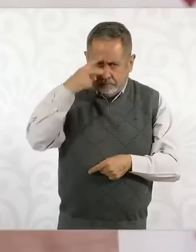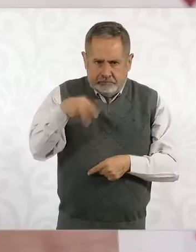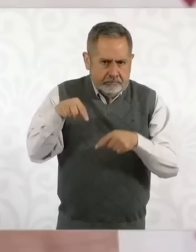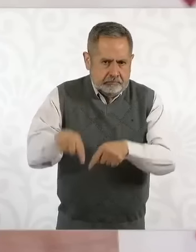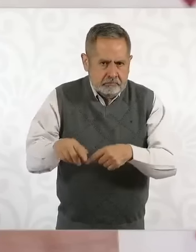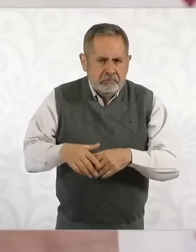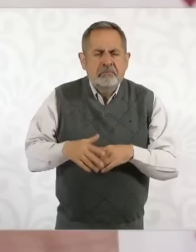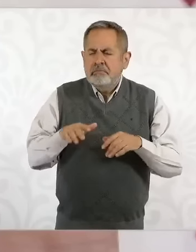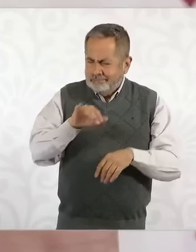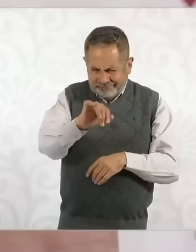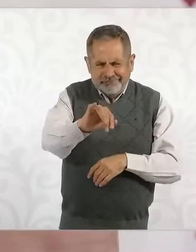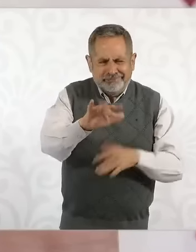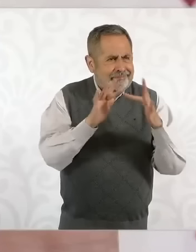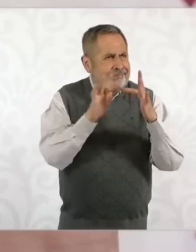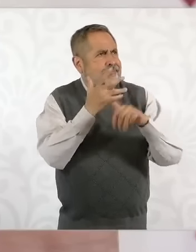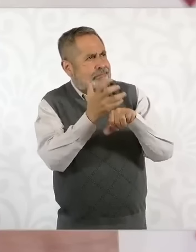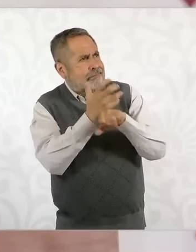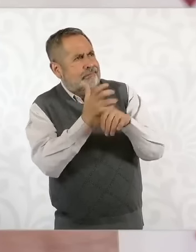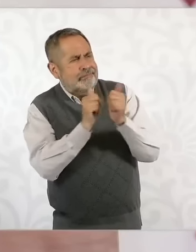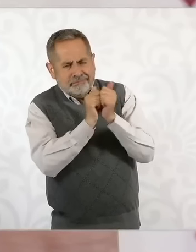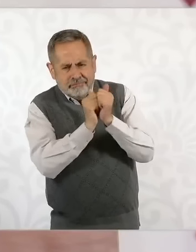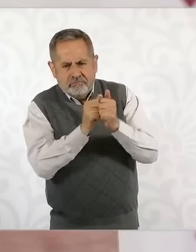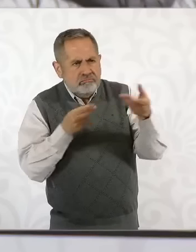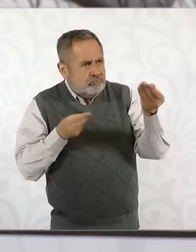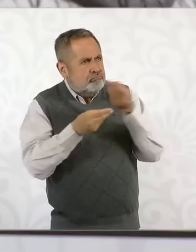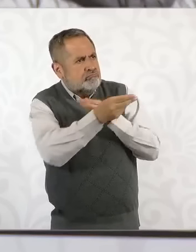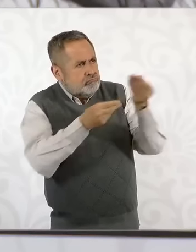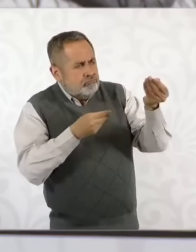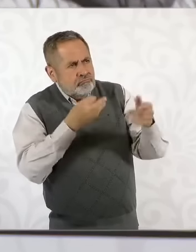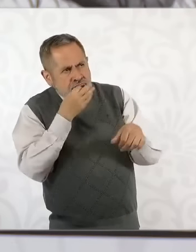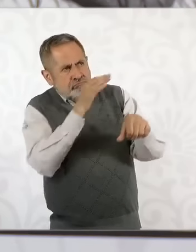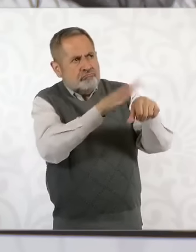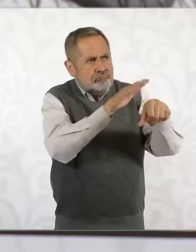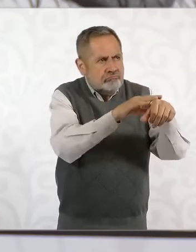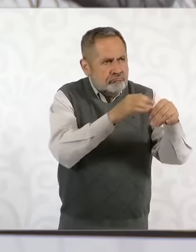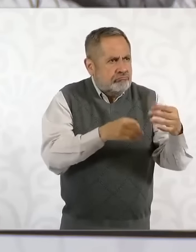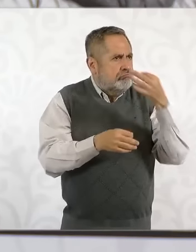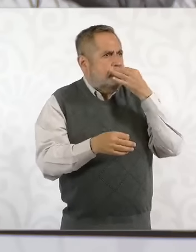buena colaboración y muy buen intercambio de de de información con Estados Unidos. Ayer,